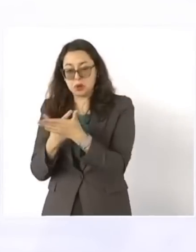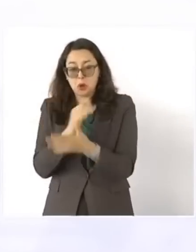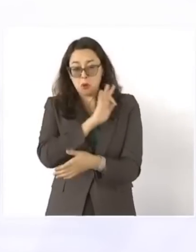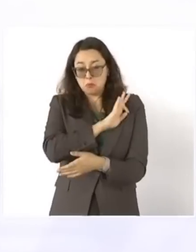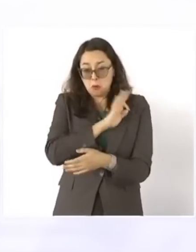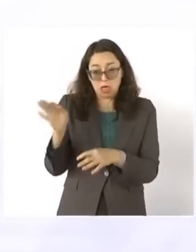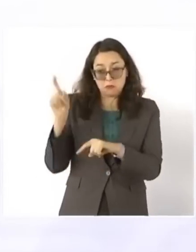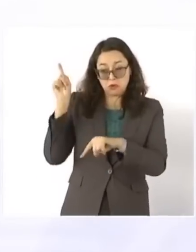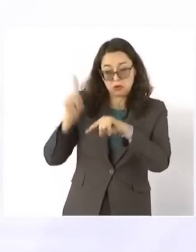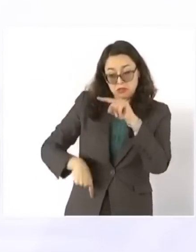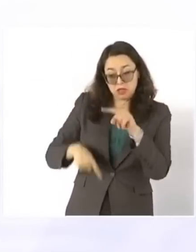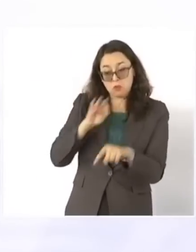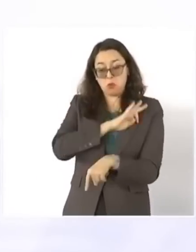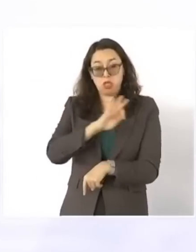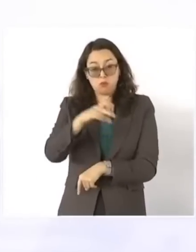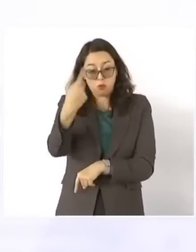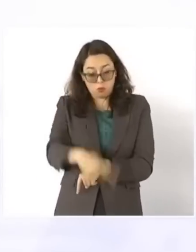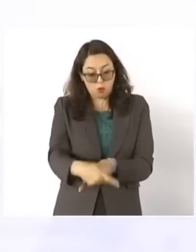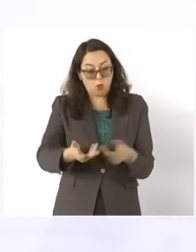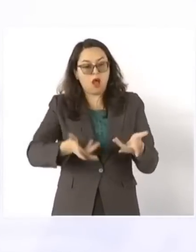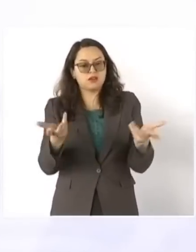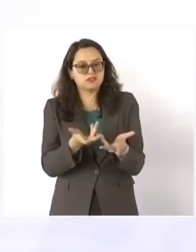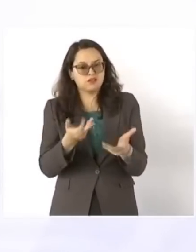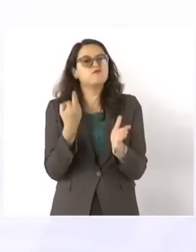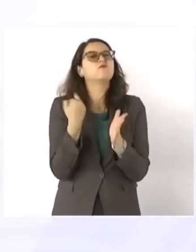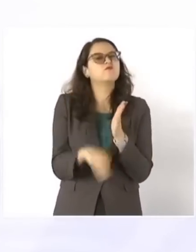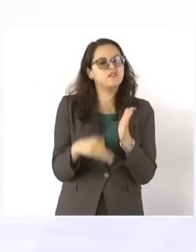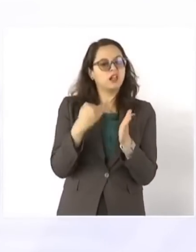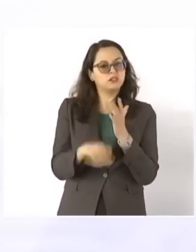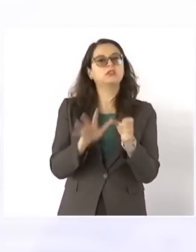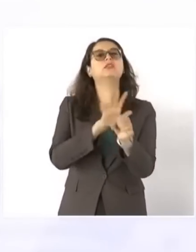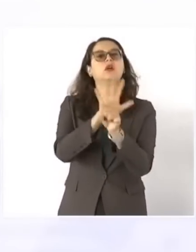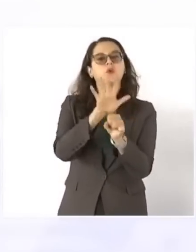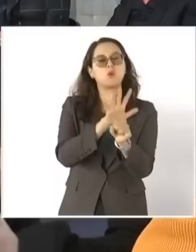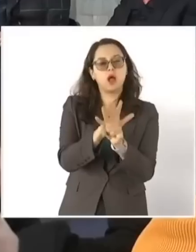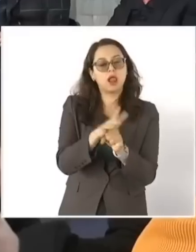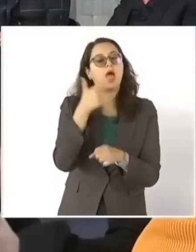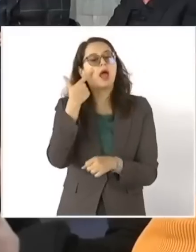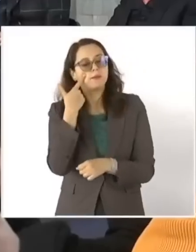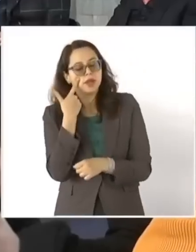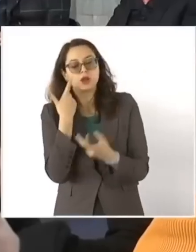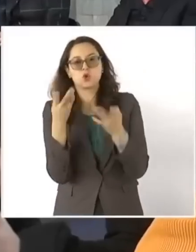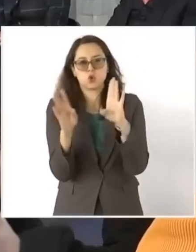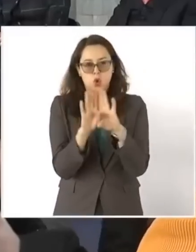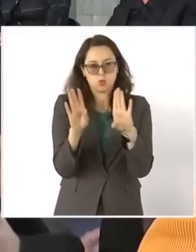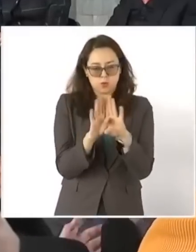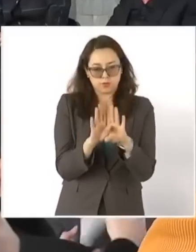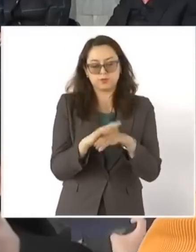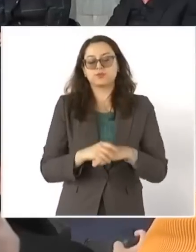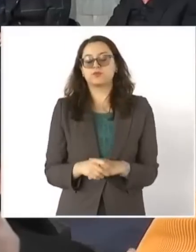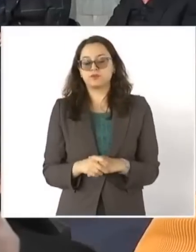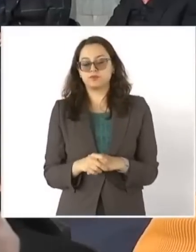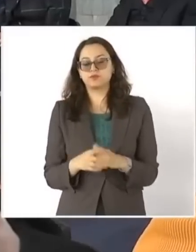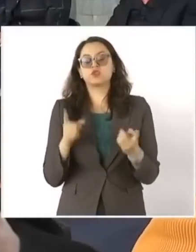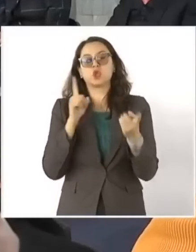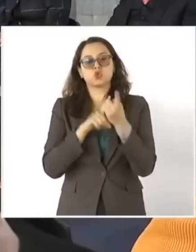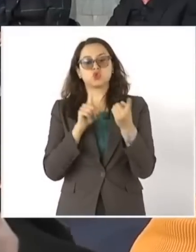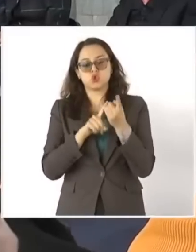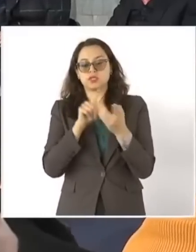en México y qué incentivos necesitamos para que se produzcan en nuestro país en dónde pueden estar